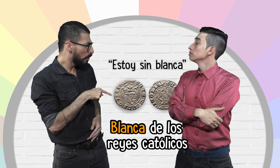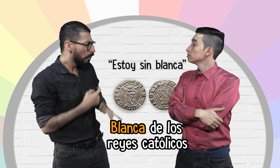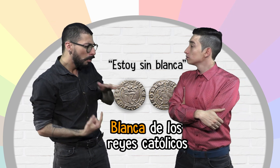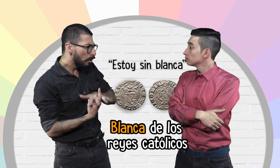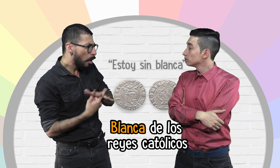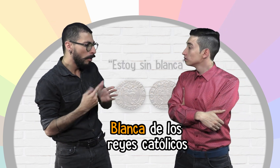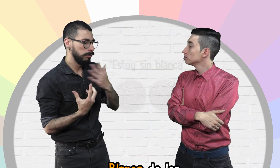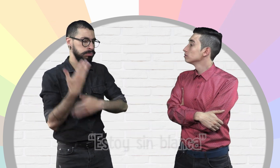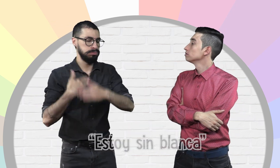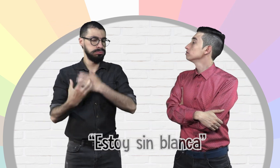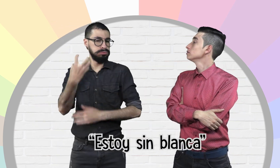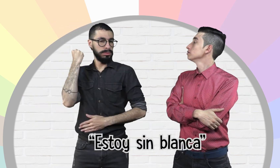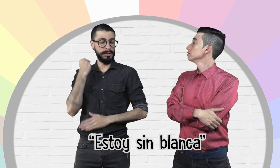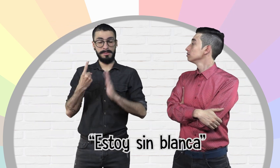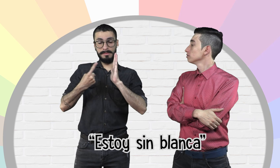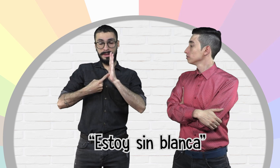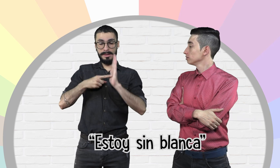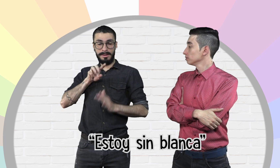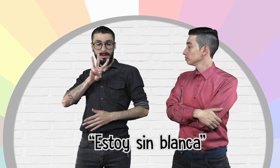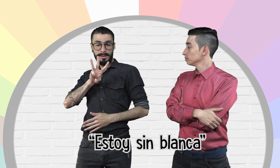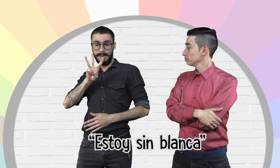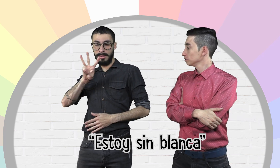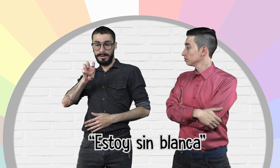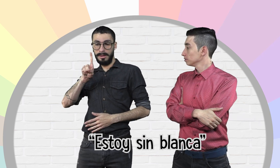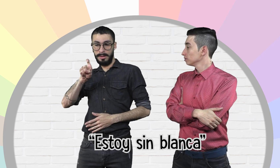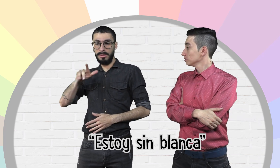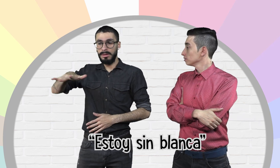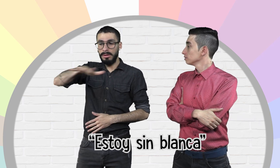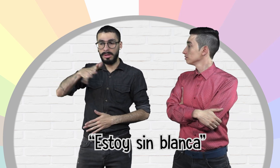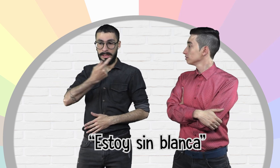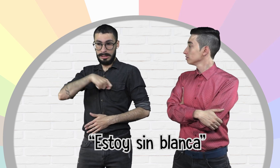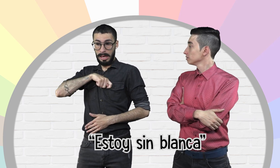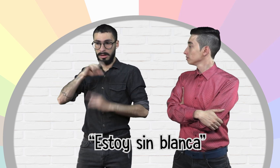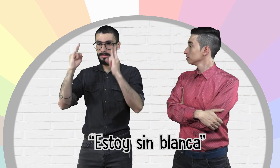Sucedió que, en el año 1.386 en España,